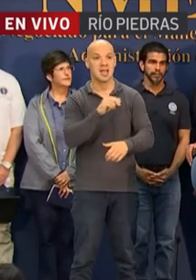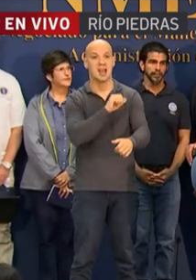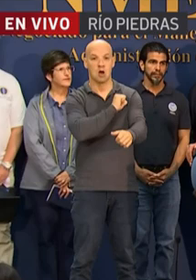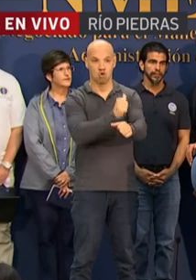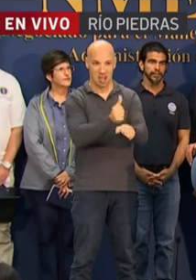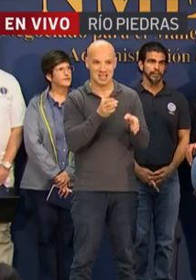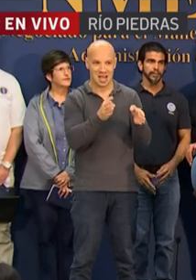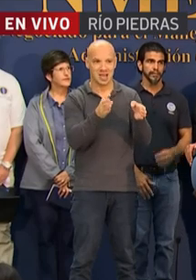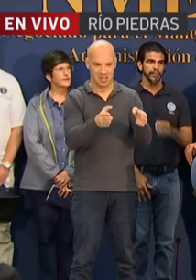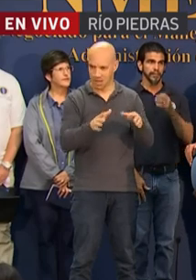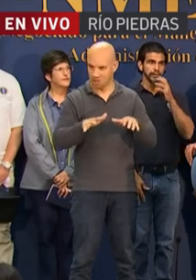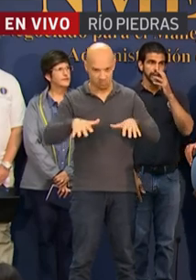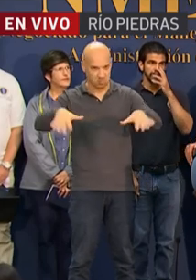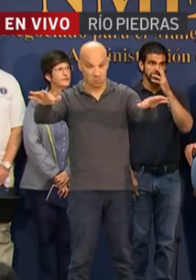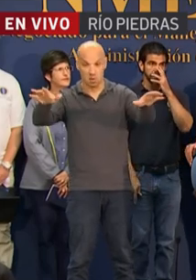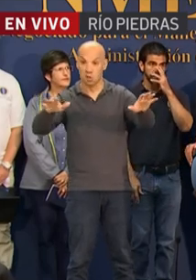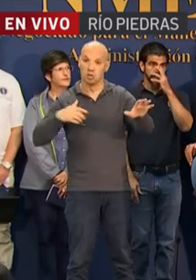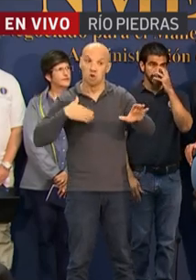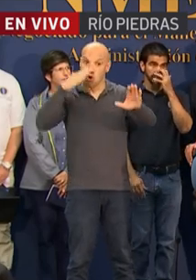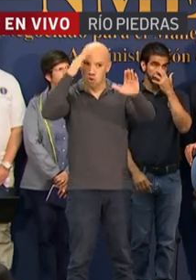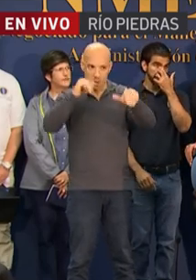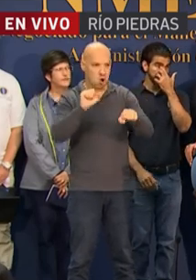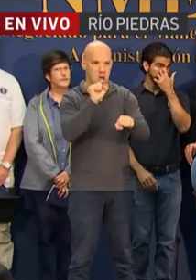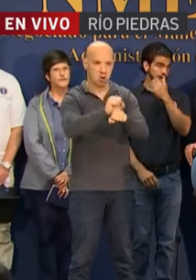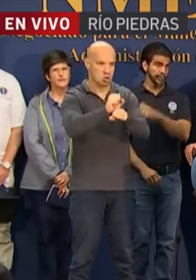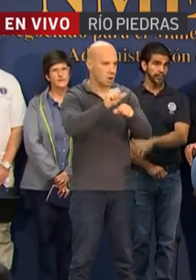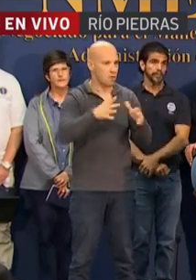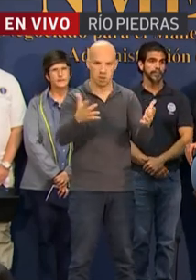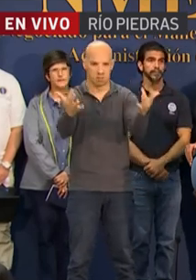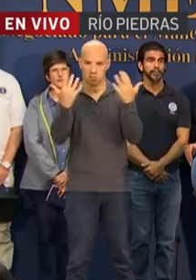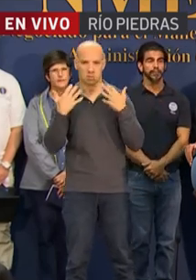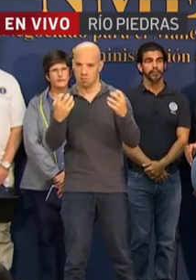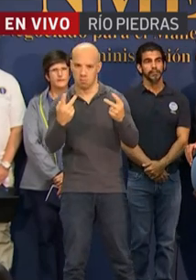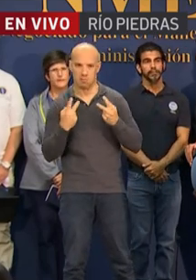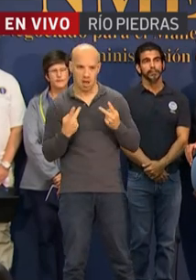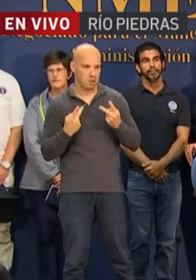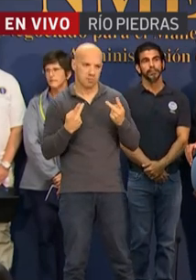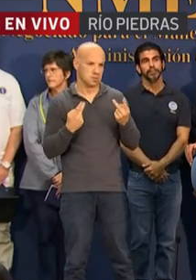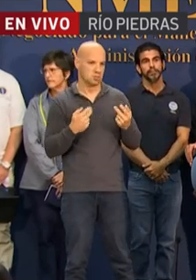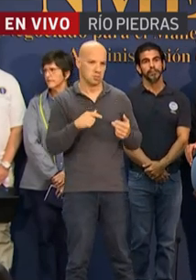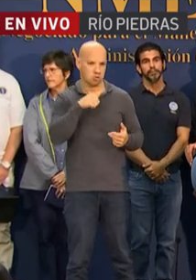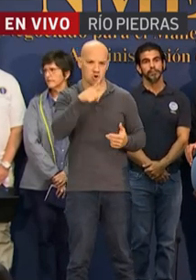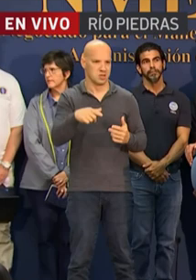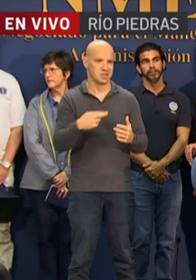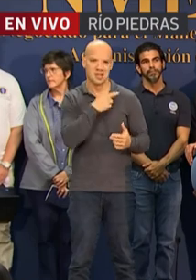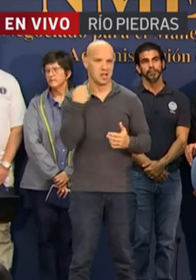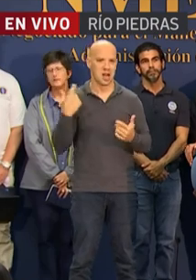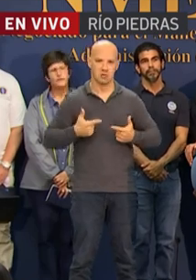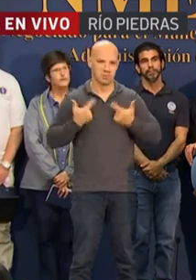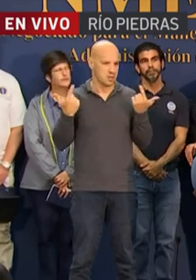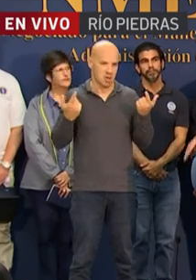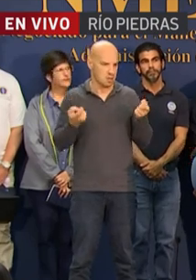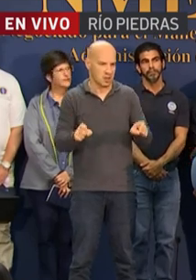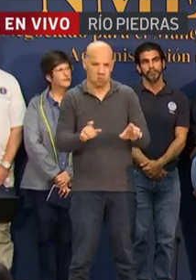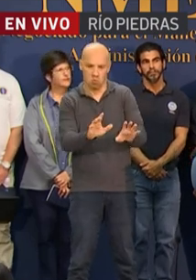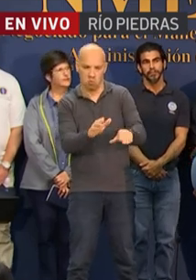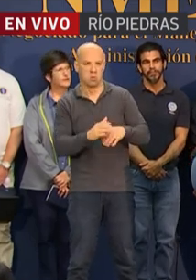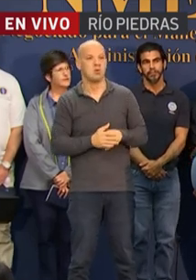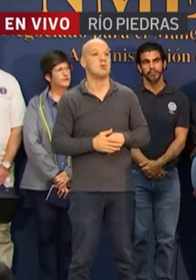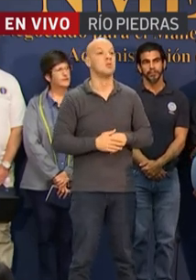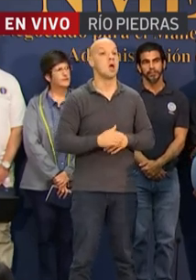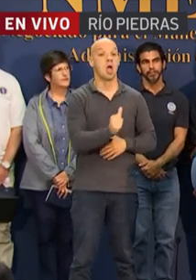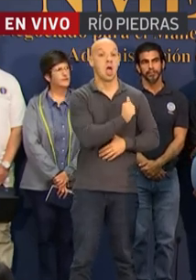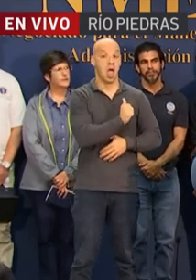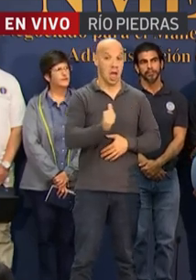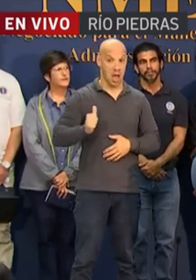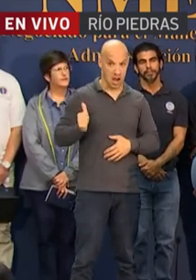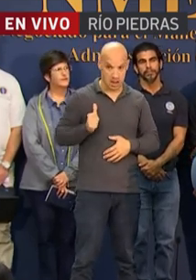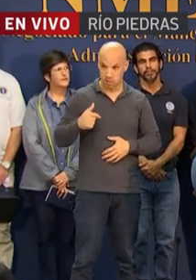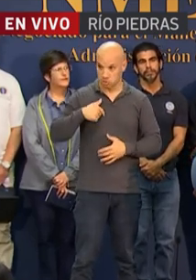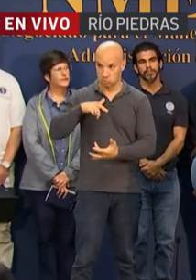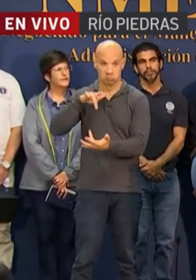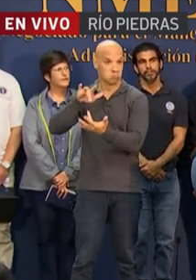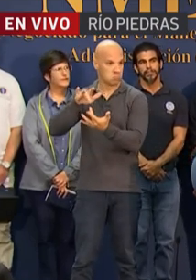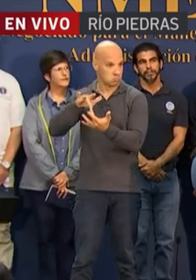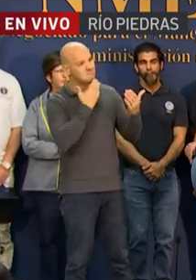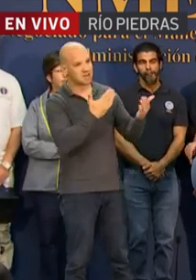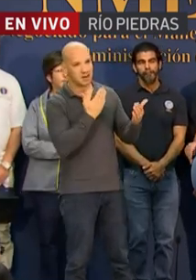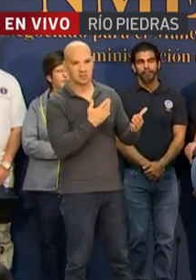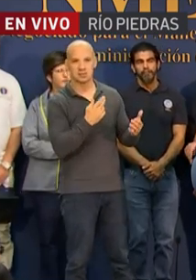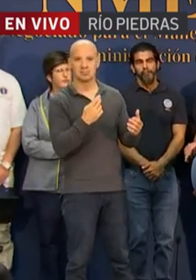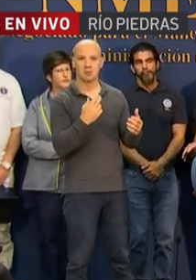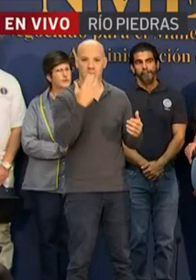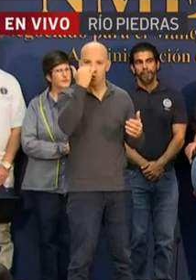ES TAN ACTIVO EN LAS